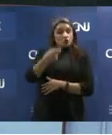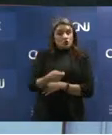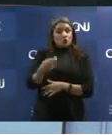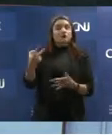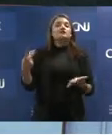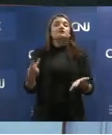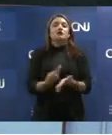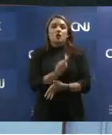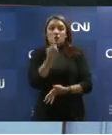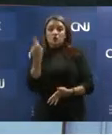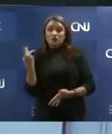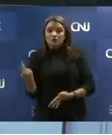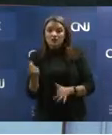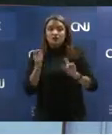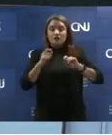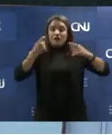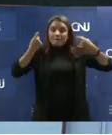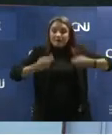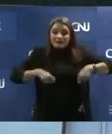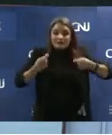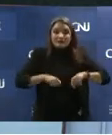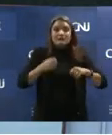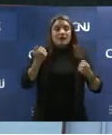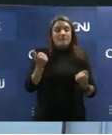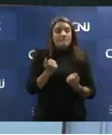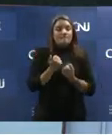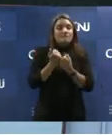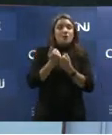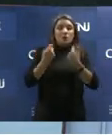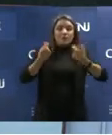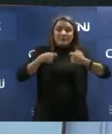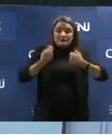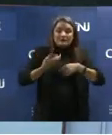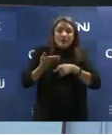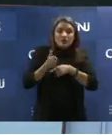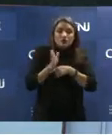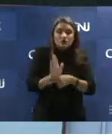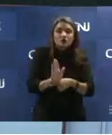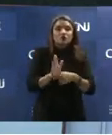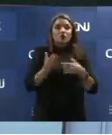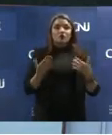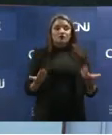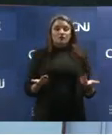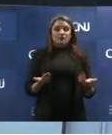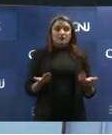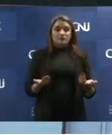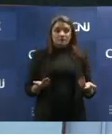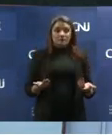que precisem de apoio, que precisem de ajuda, que não encontram estrutura para julgar.